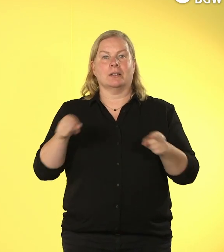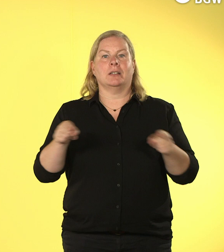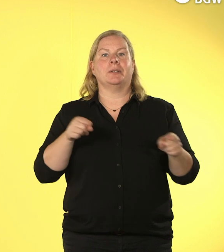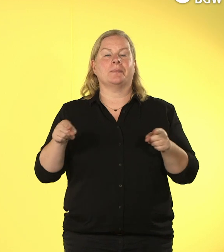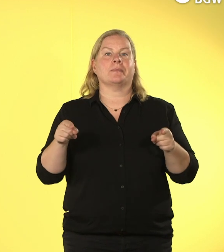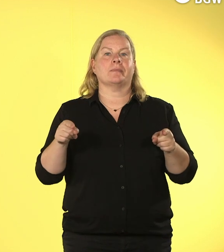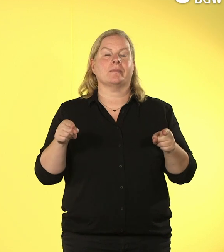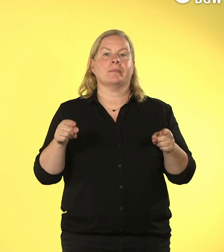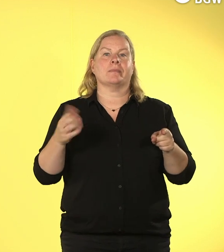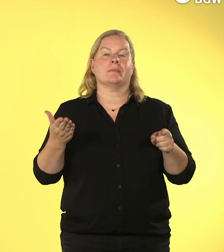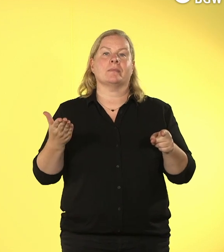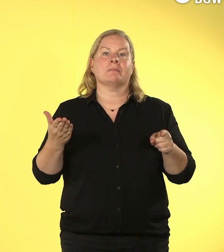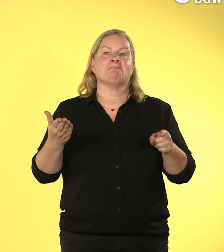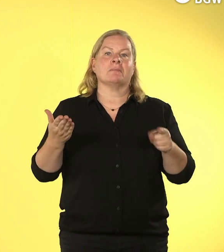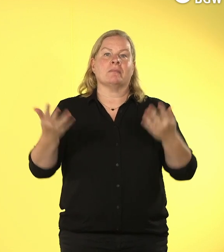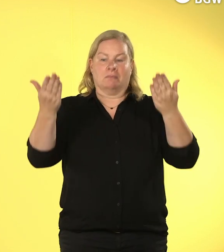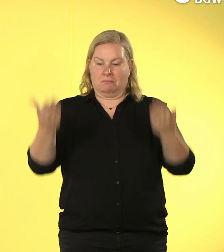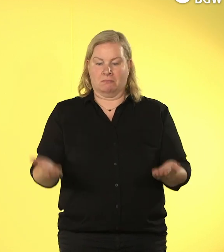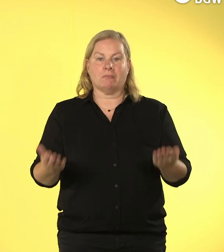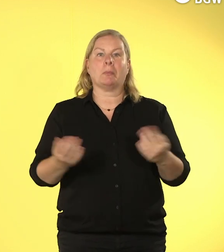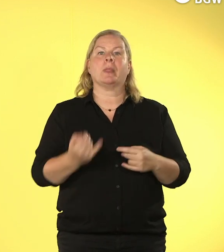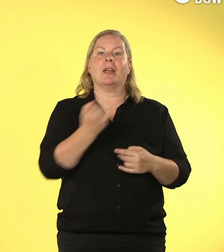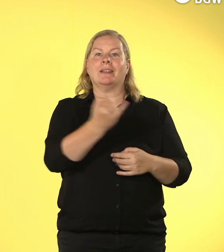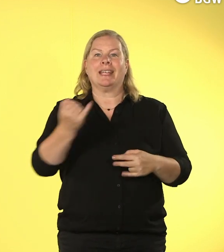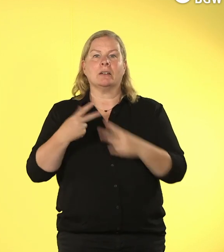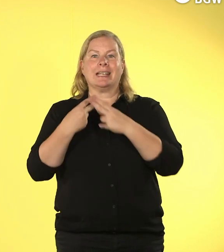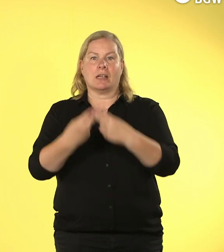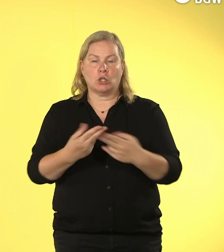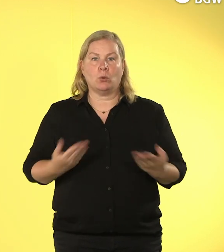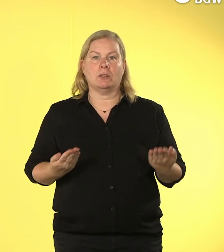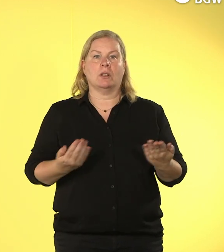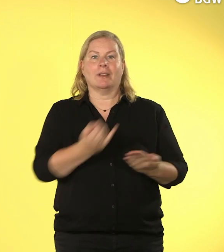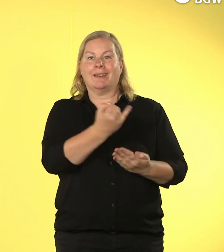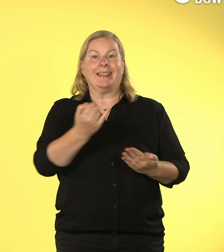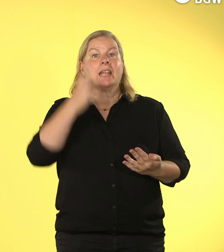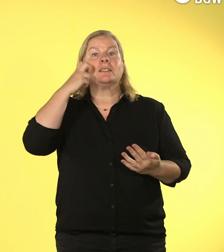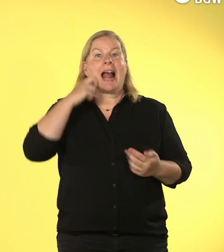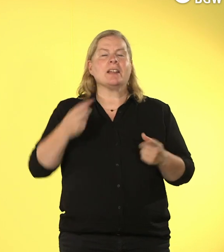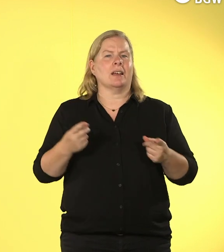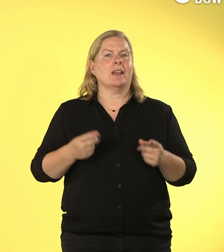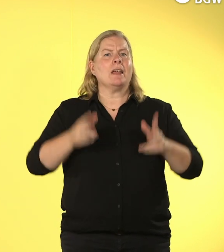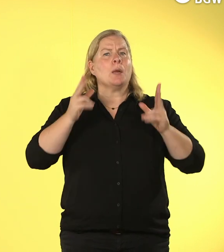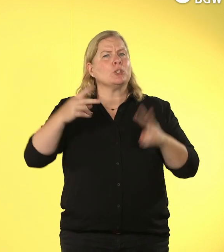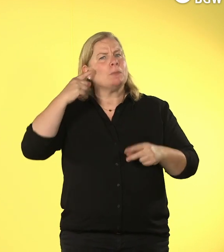Weil jede Generation und jedes Alter seine eigene Meinung hat.